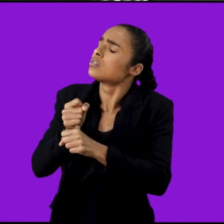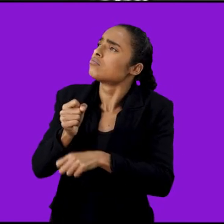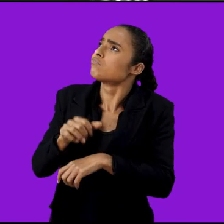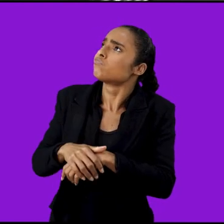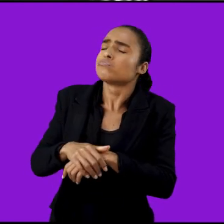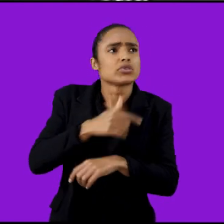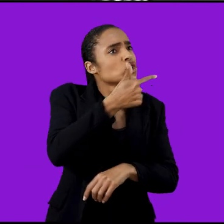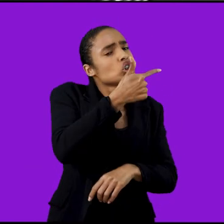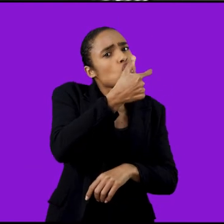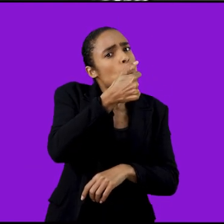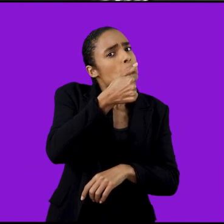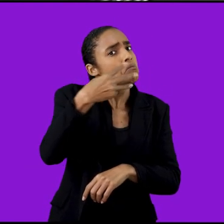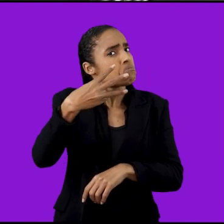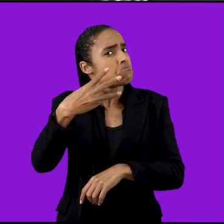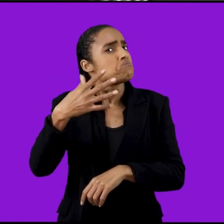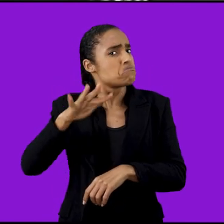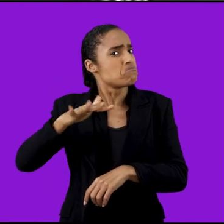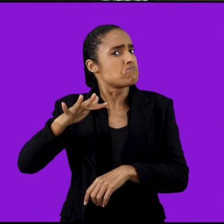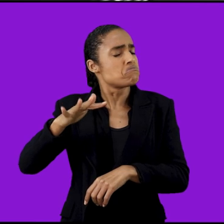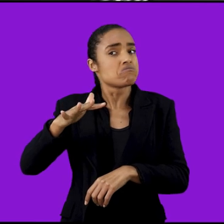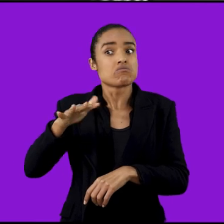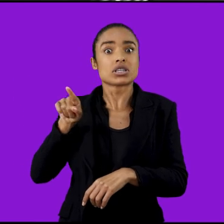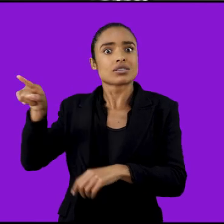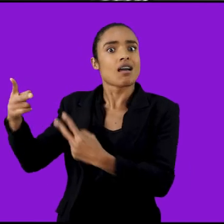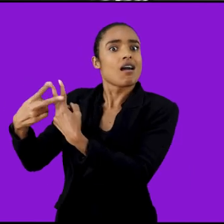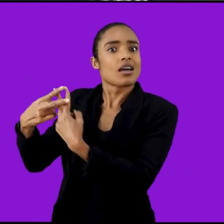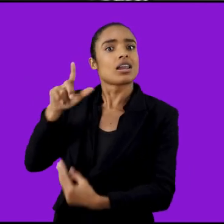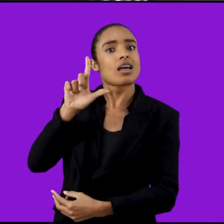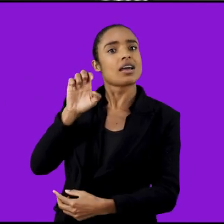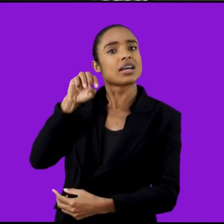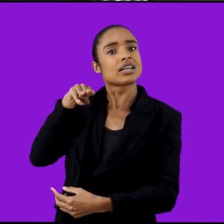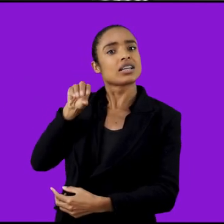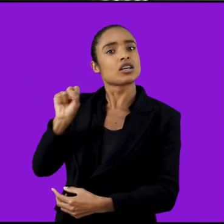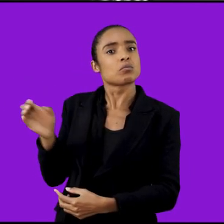Caracas 2013? Por aí, né? Penitenciária Lemos Brito.